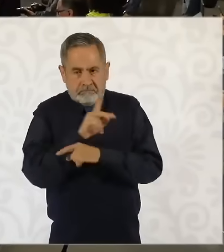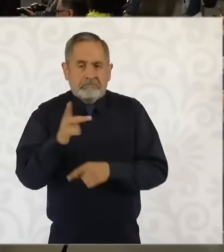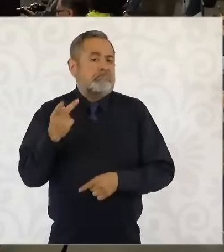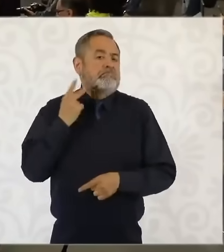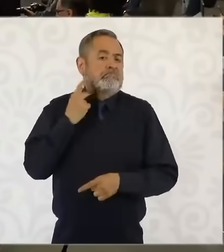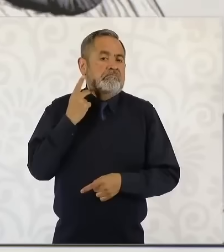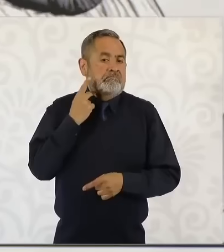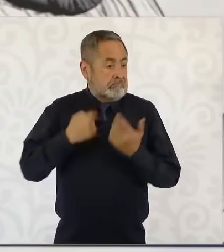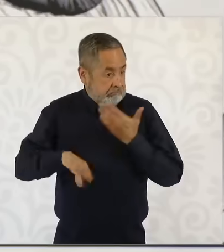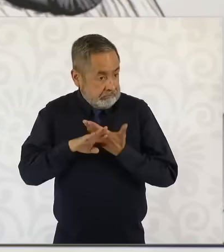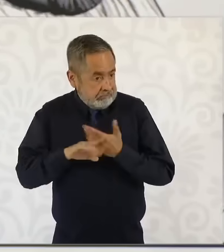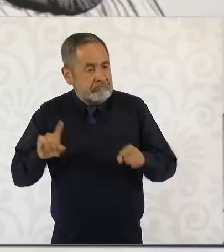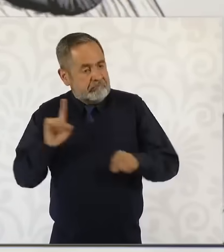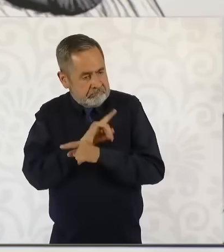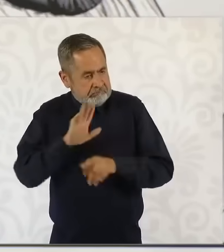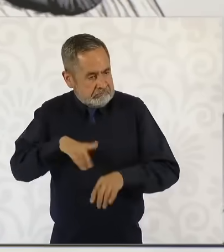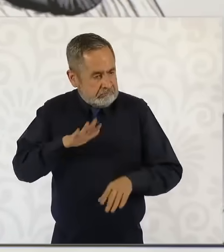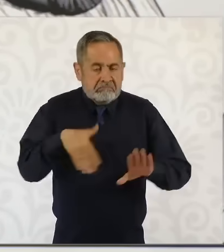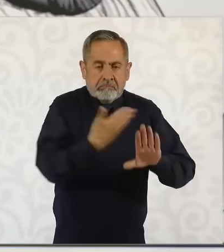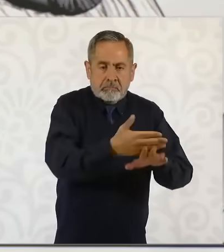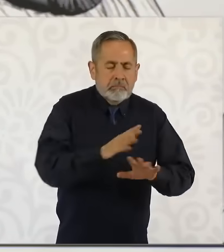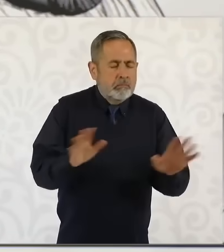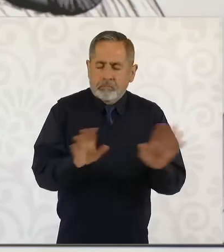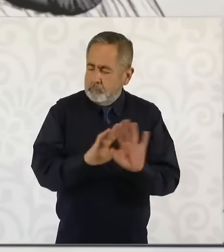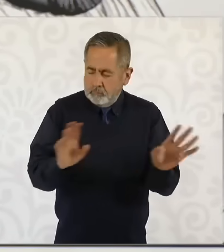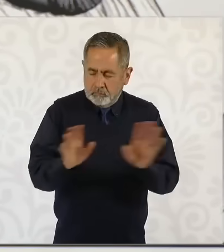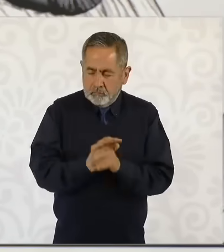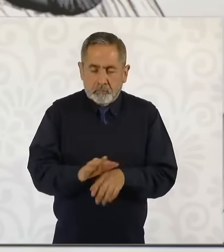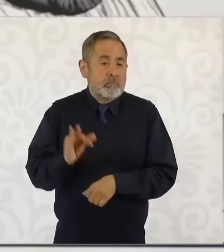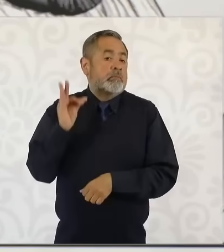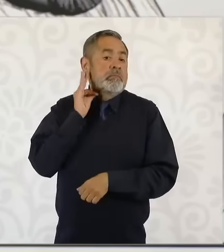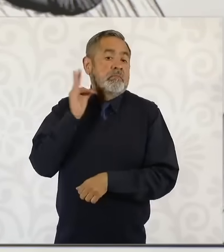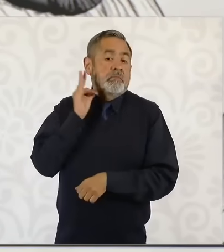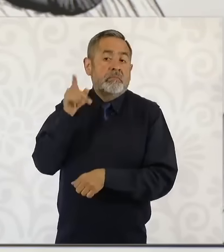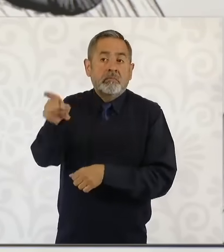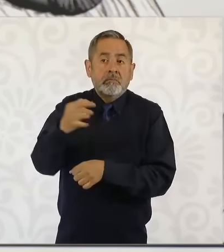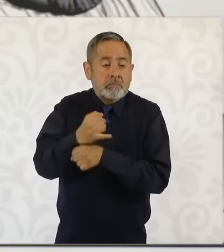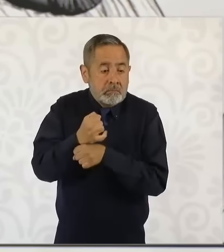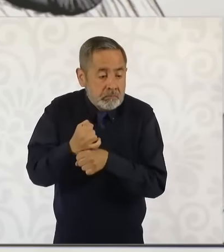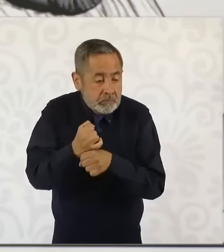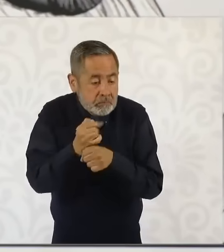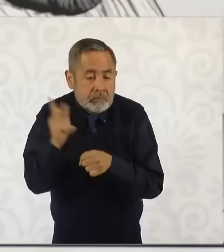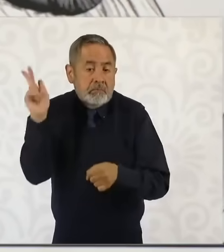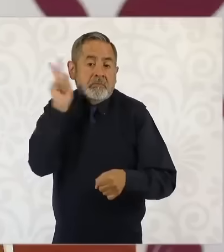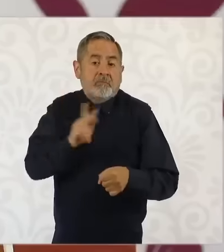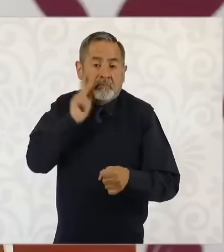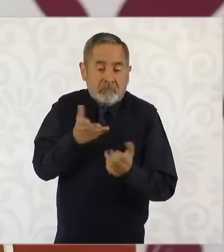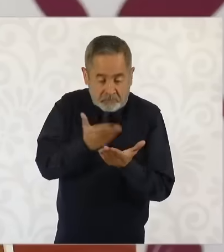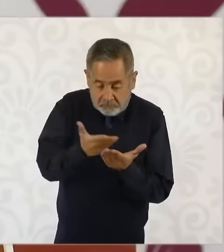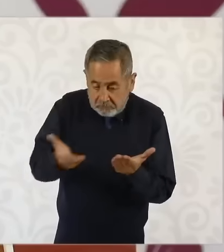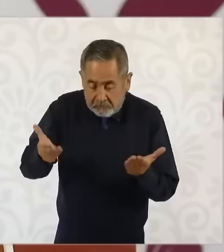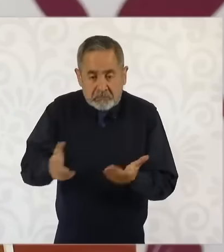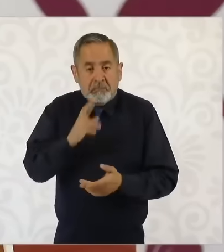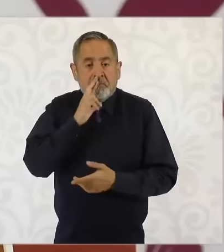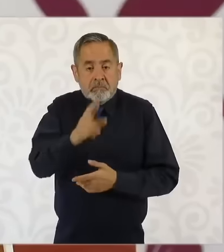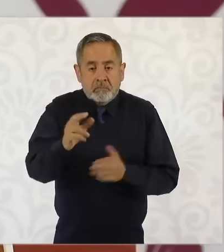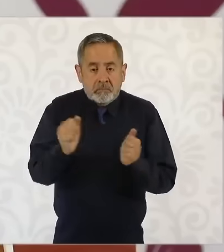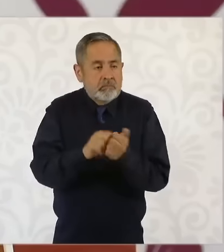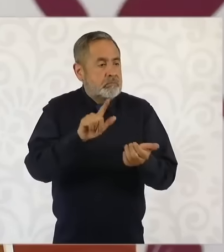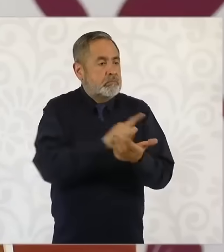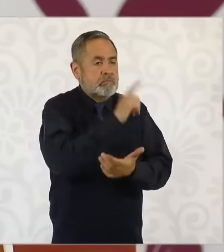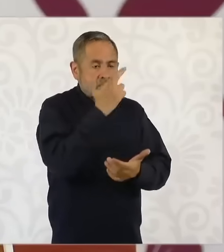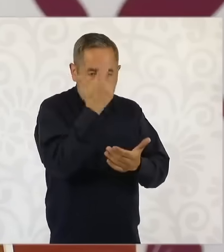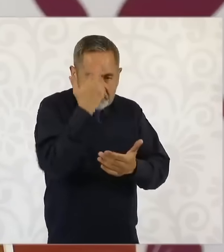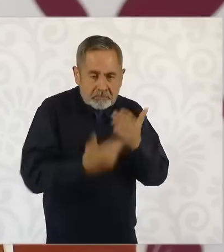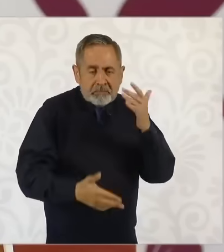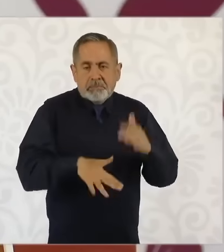¿no la fiscalía hace su trabajo y tiene que dar resultados en delitos relacionados con corrupción